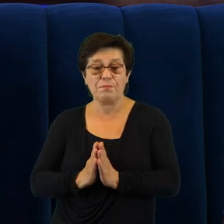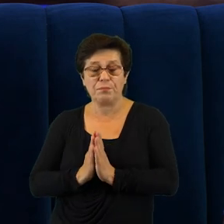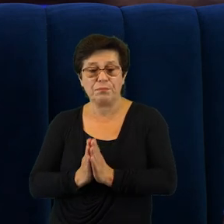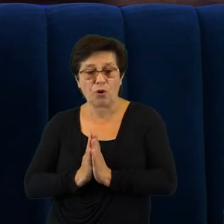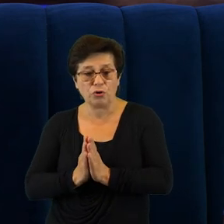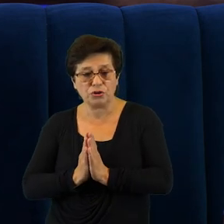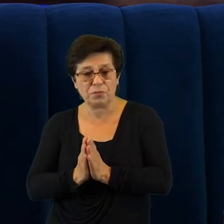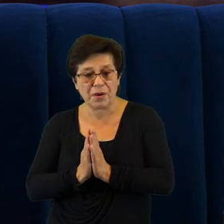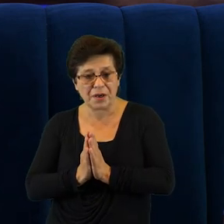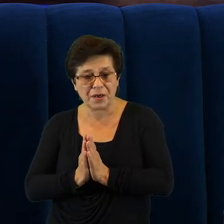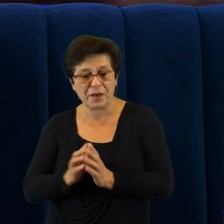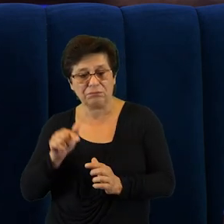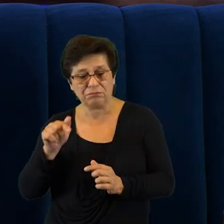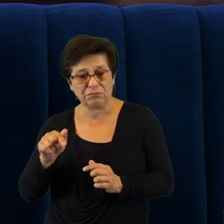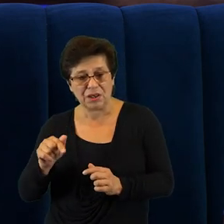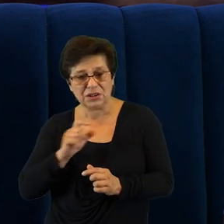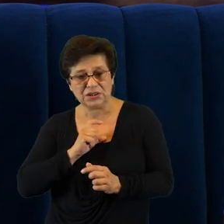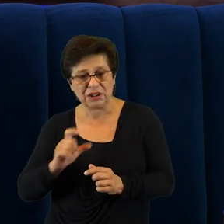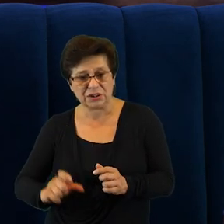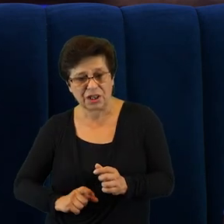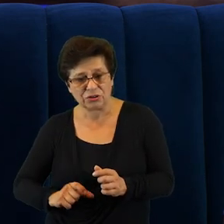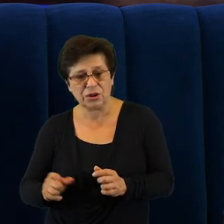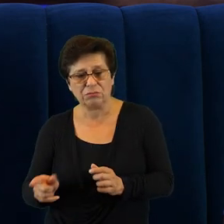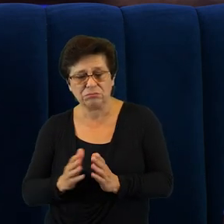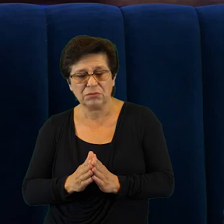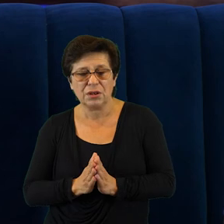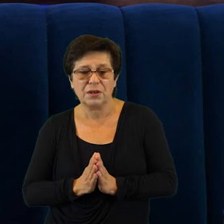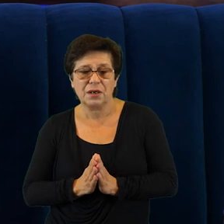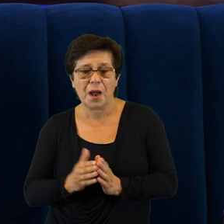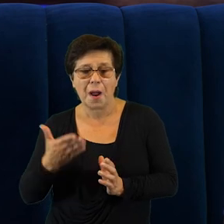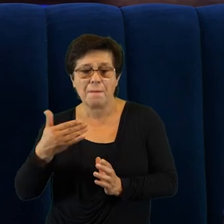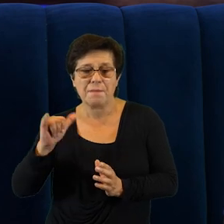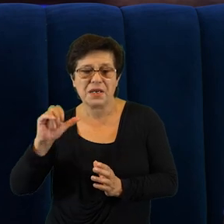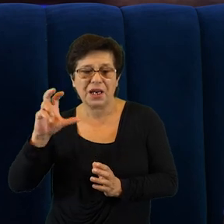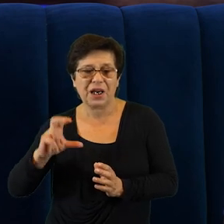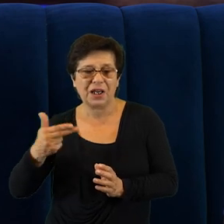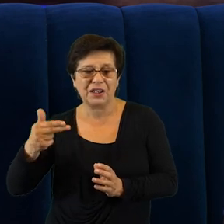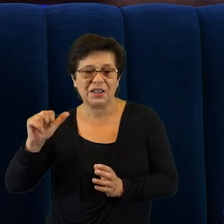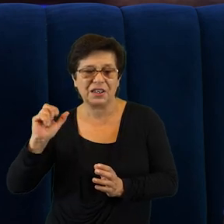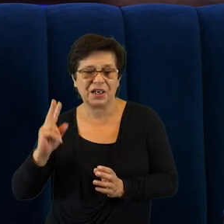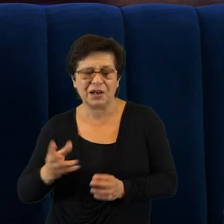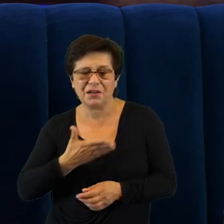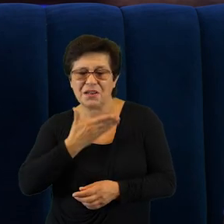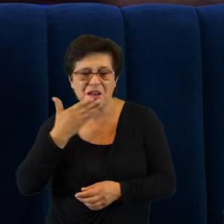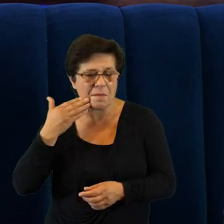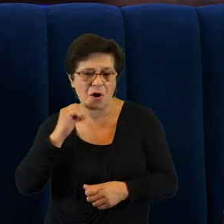sekretarzem osobistym Antoniego Słonimskiego zostaje Adam Michnik. Adam Michnik nie miał wtedy pracy, by prześladowany.